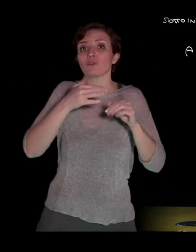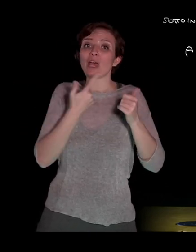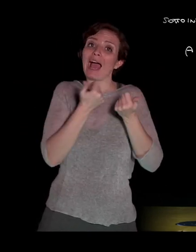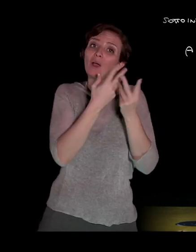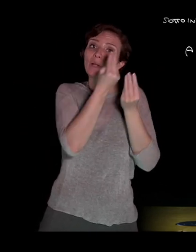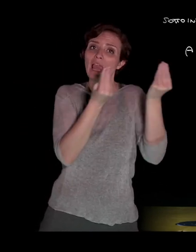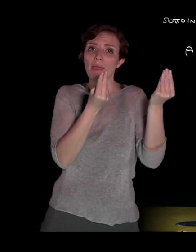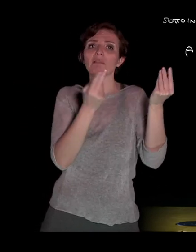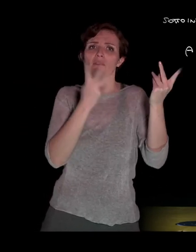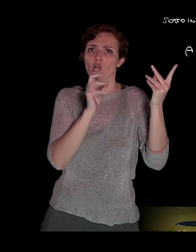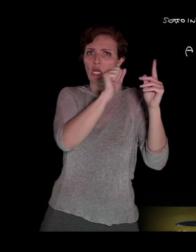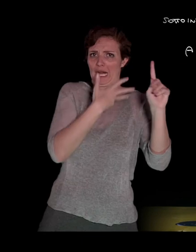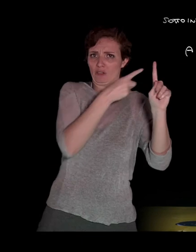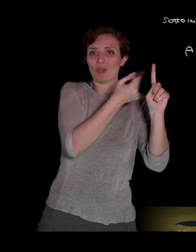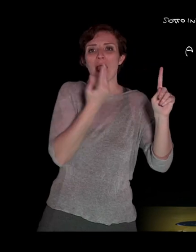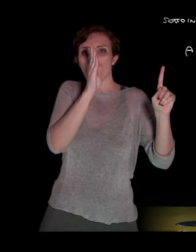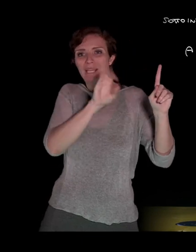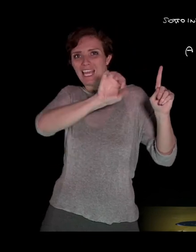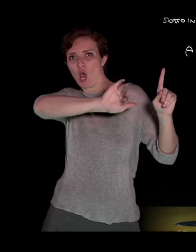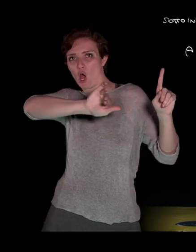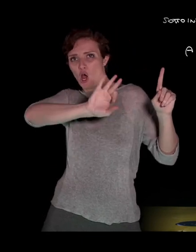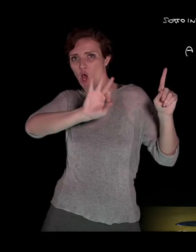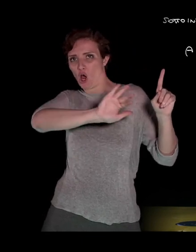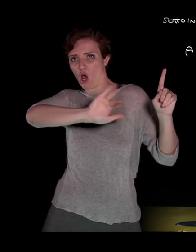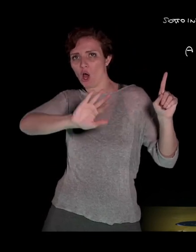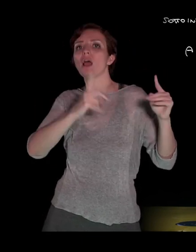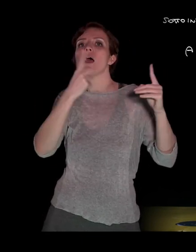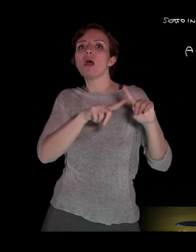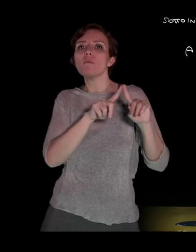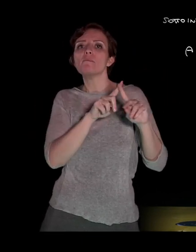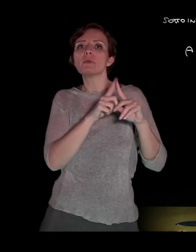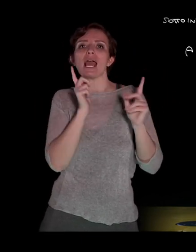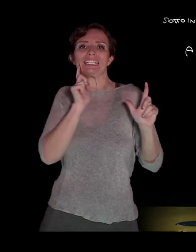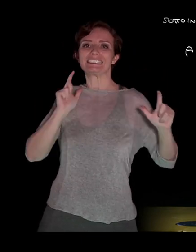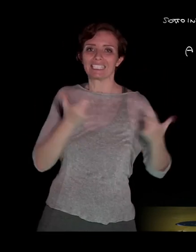..parleremo di un insieme 'strettamente incluso' in 'A'. E lo indicheremo in quest'altro modo.